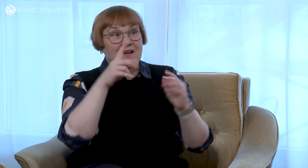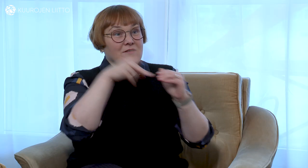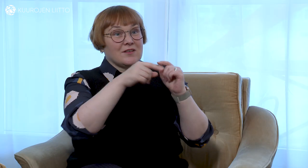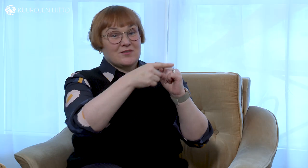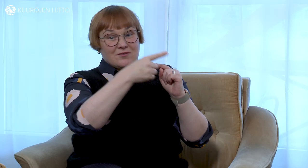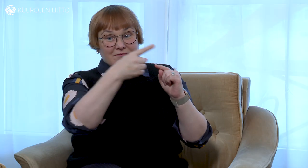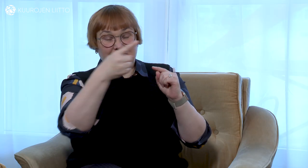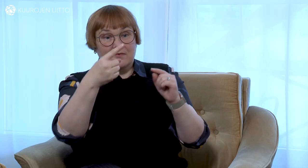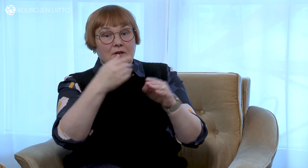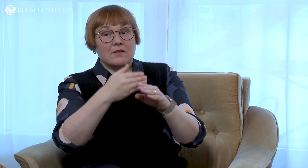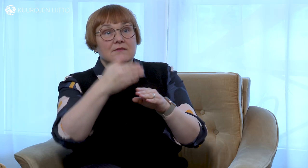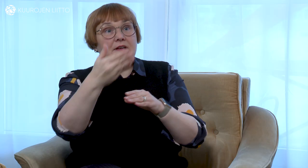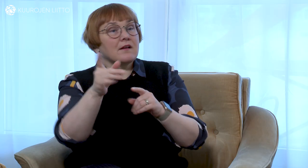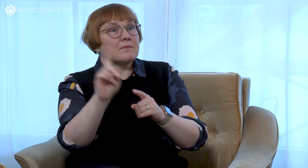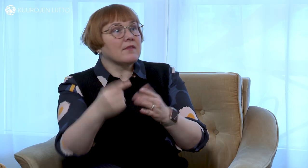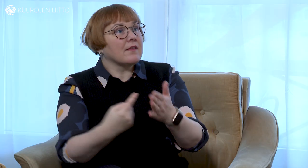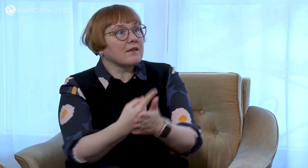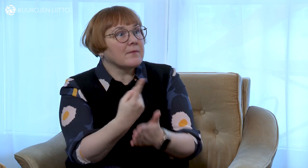Entä mitä pitkittyneen sähkökatkoksen jälkeen tapahtuu?